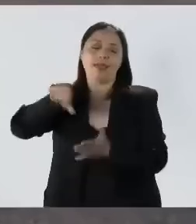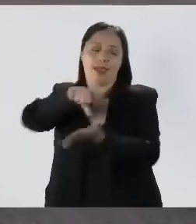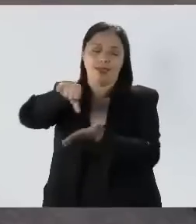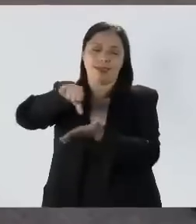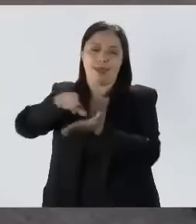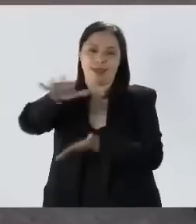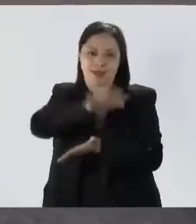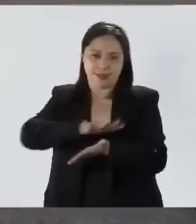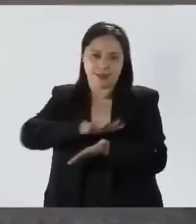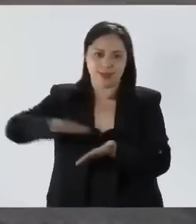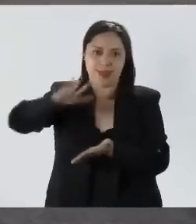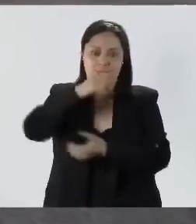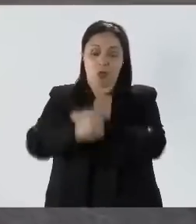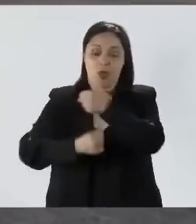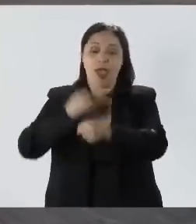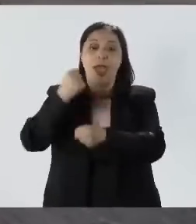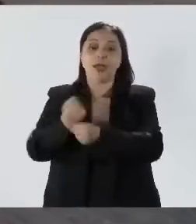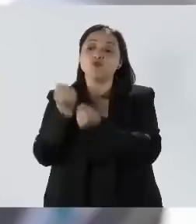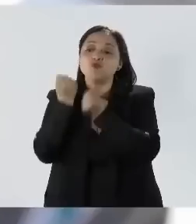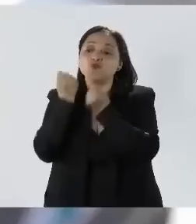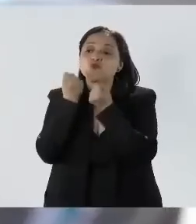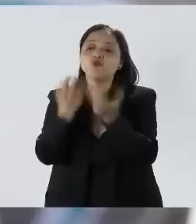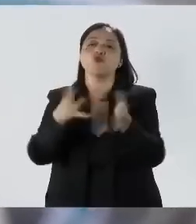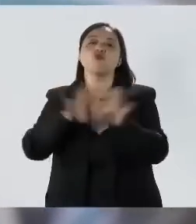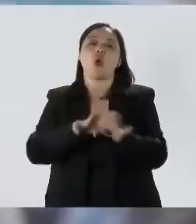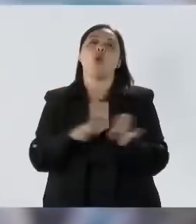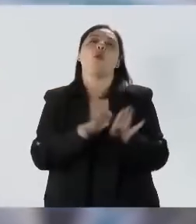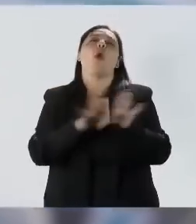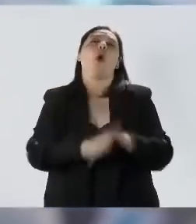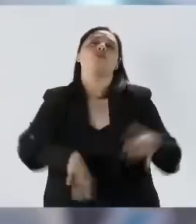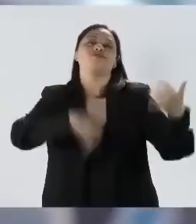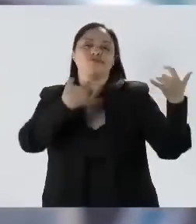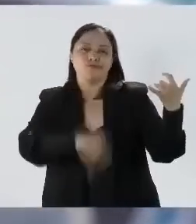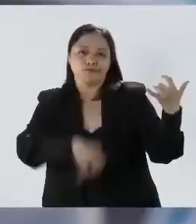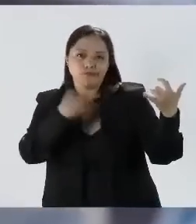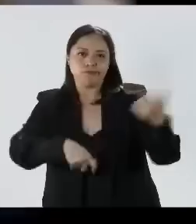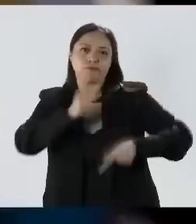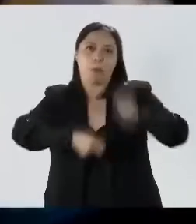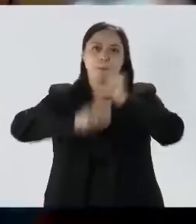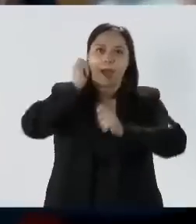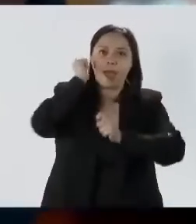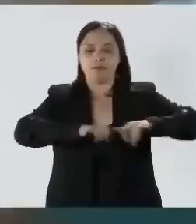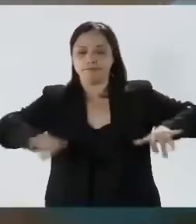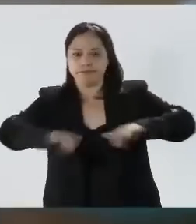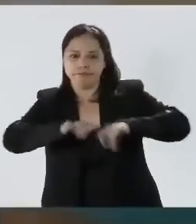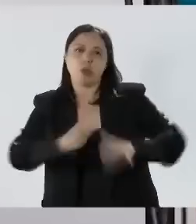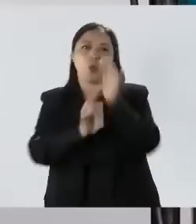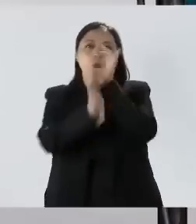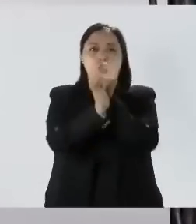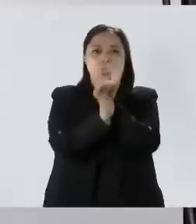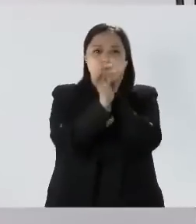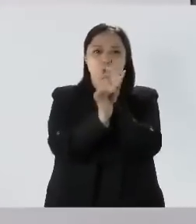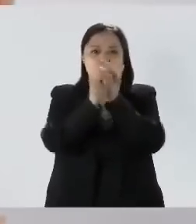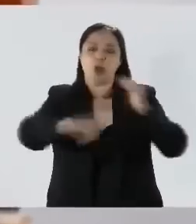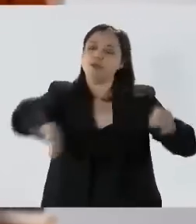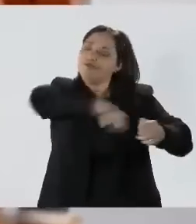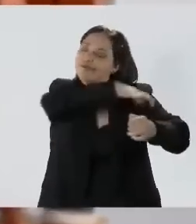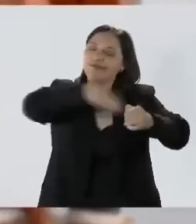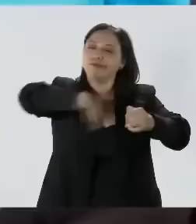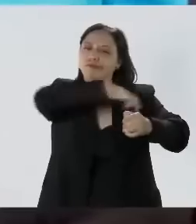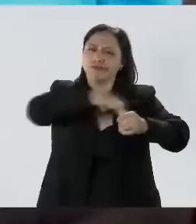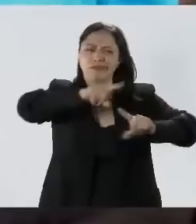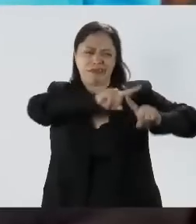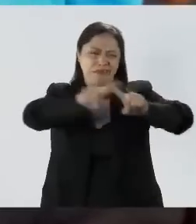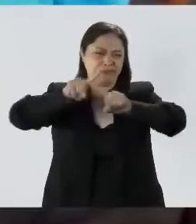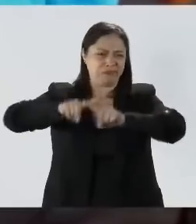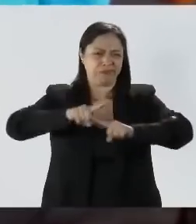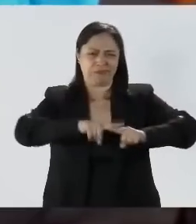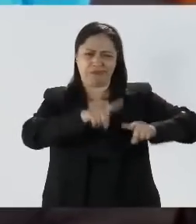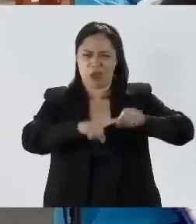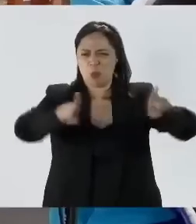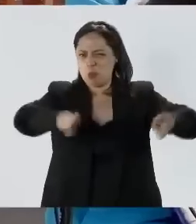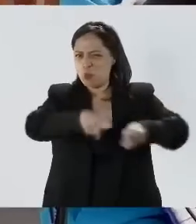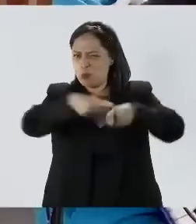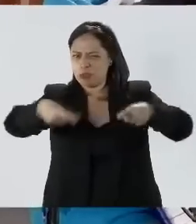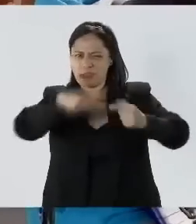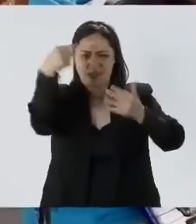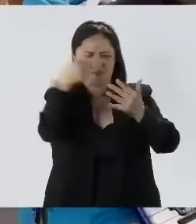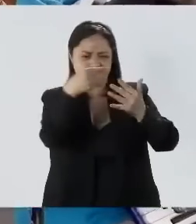entregar guitarras bacterías pianos saxofones violines y todos los instrumentos de música a